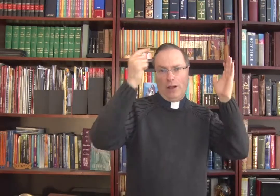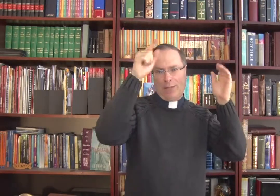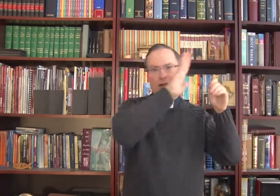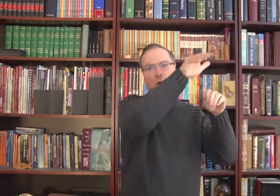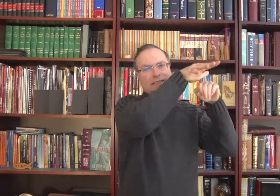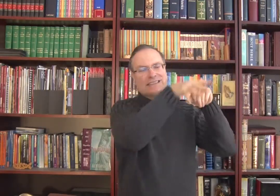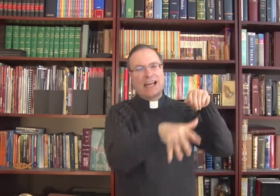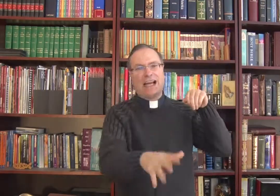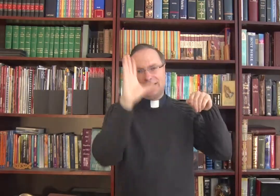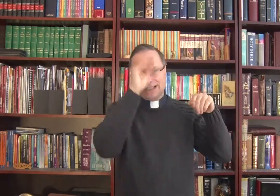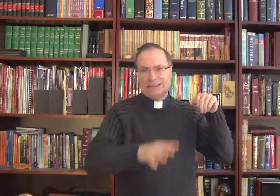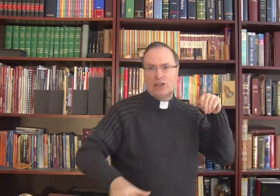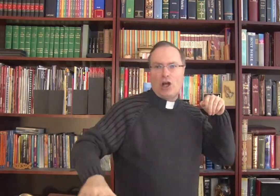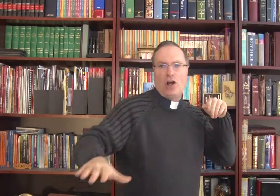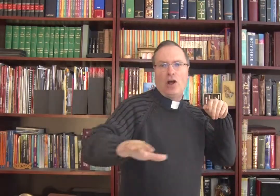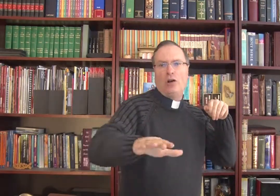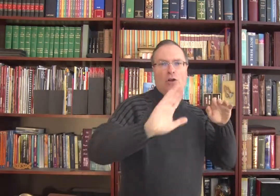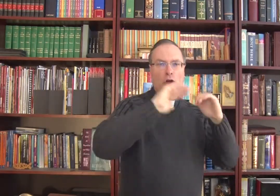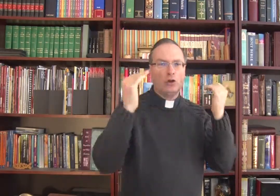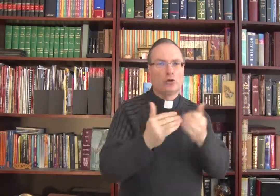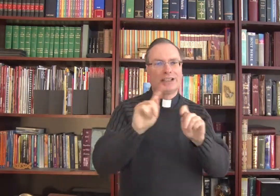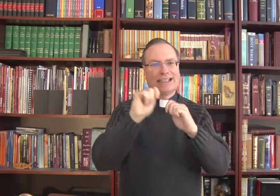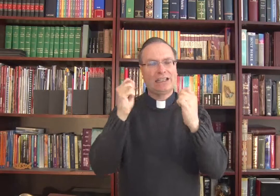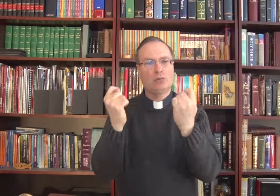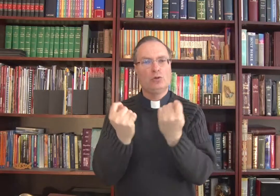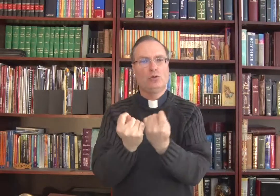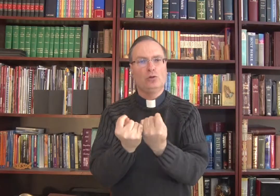par ton sang des hommes de toute tribu,